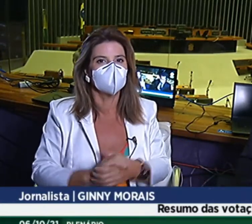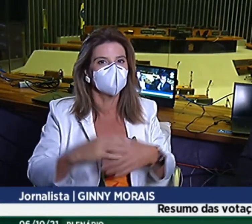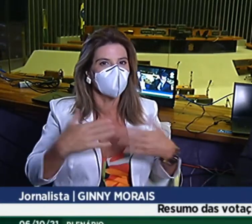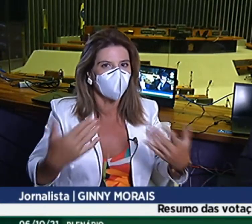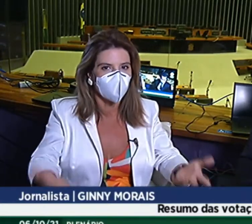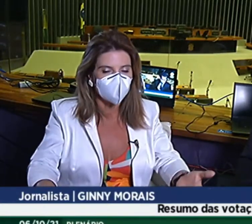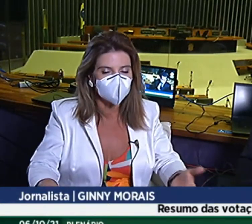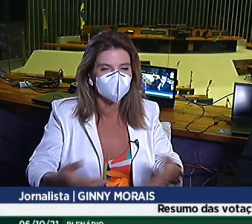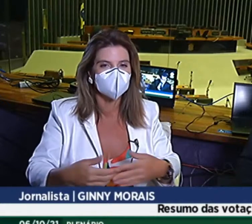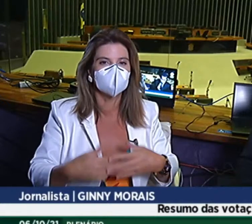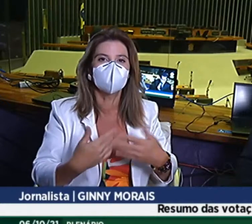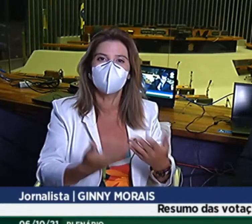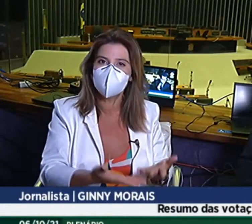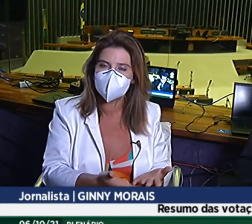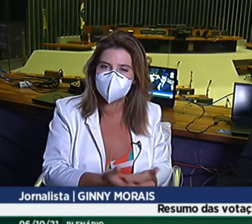COLOCAVA A DISPOSIÇÃO DE VIR